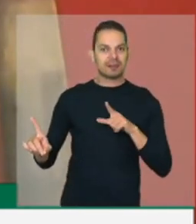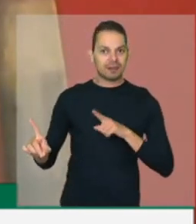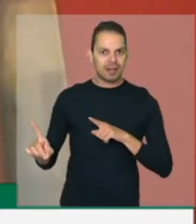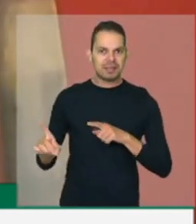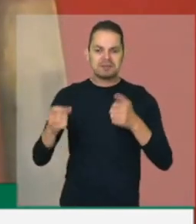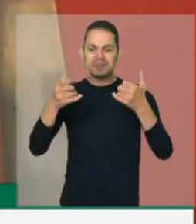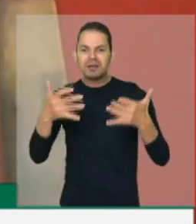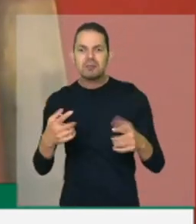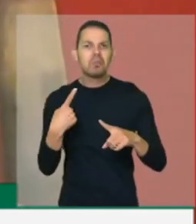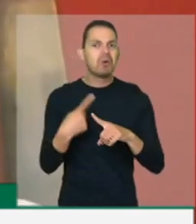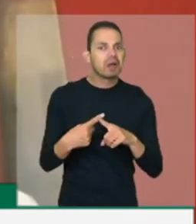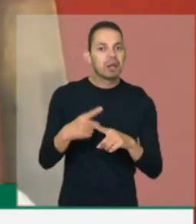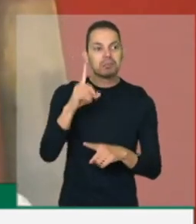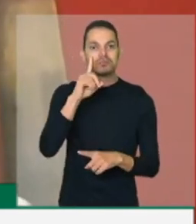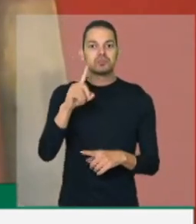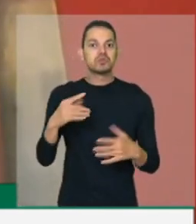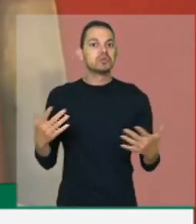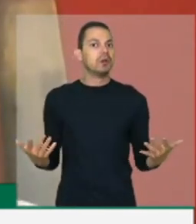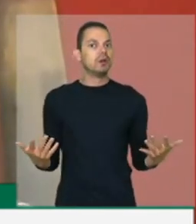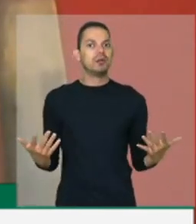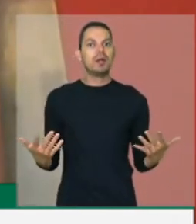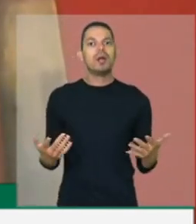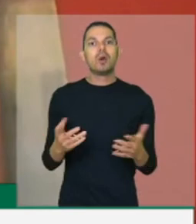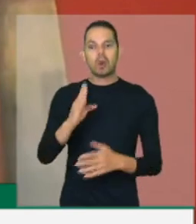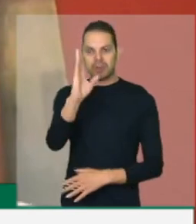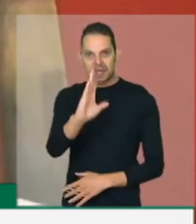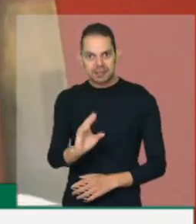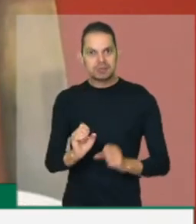INEXPLICÁVEL. O BRASIL TEM O DIREITO DE INVESTIGAR, O PARLAMENTO NÃO PODE ABRIR MÃO DA FERRAMENTA DE UMA CPI